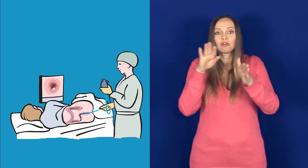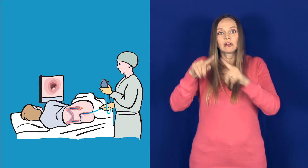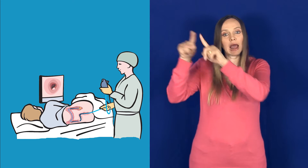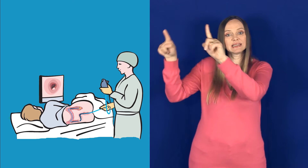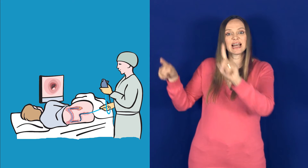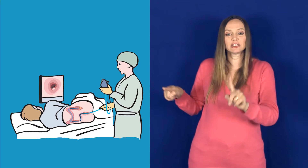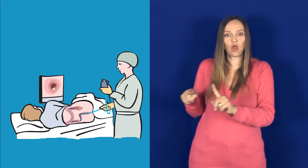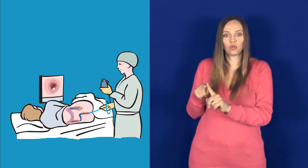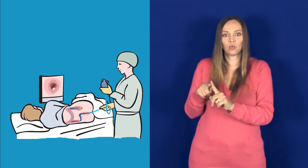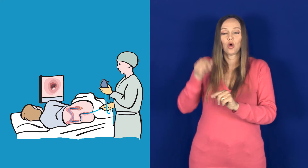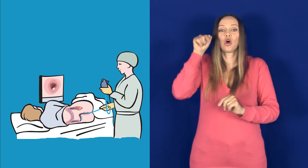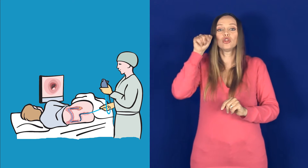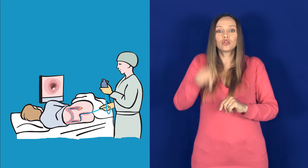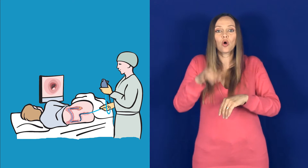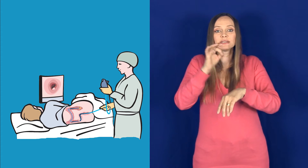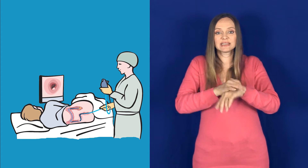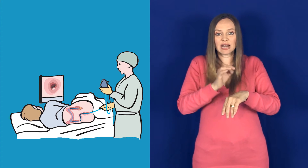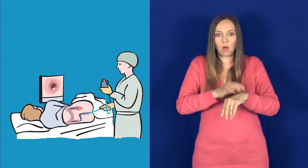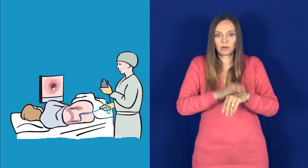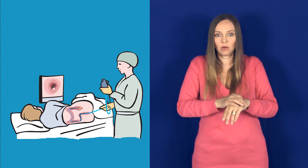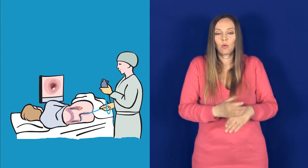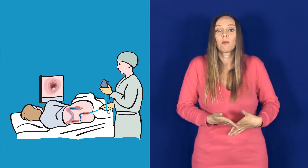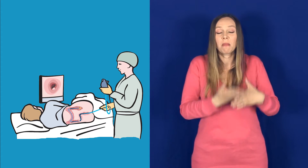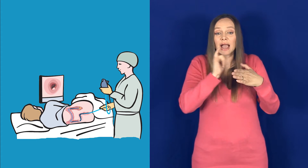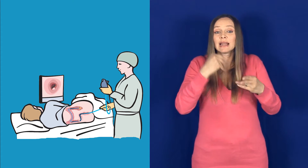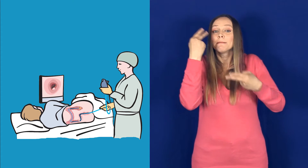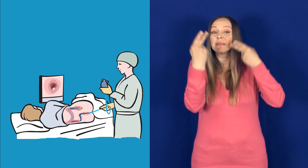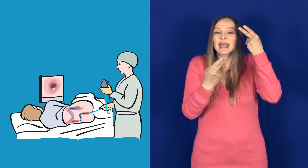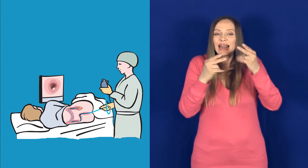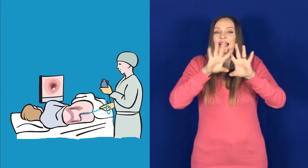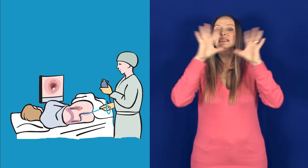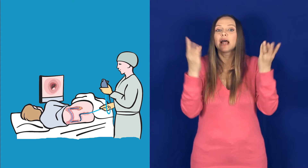To zdravniku omogoča, da pregleda celotno debelo črevo in danko.